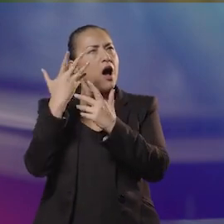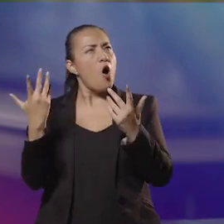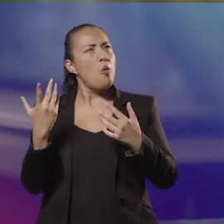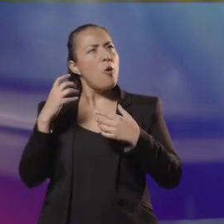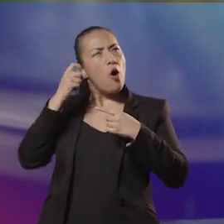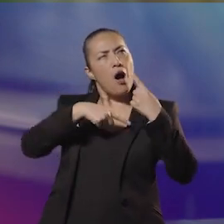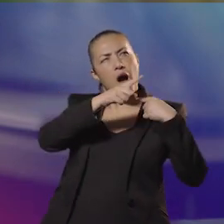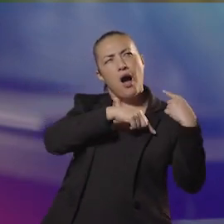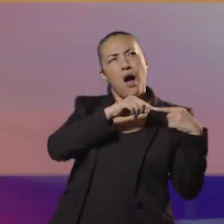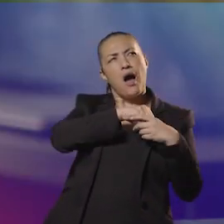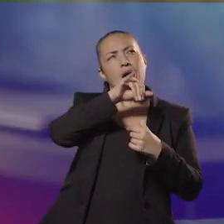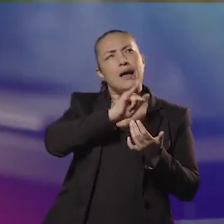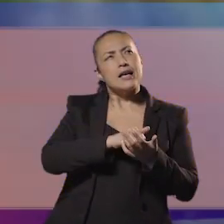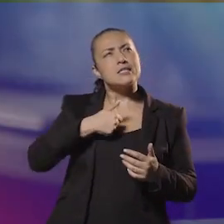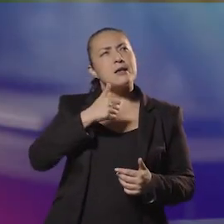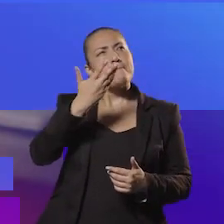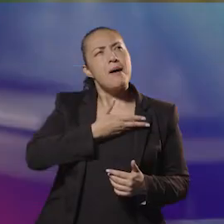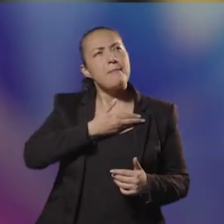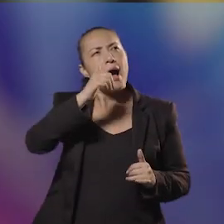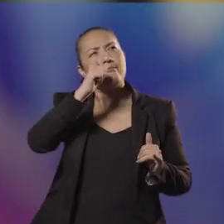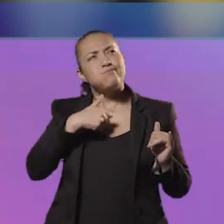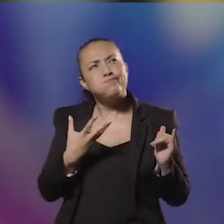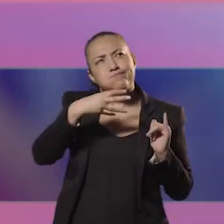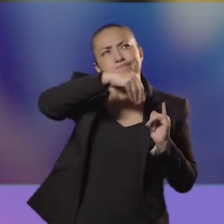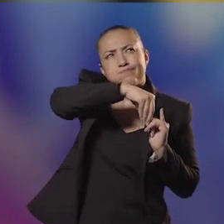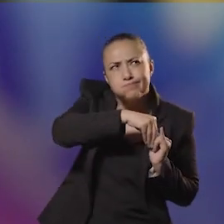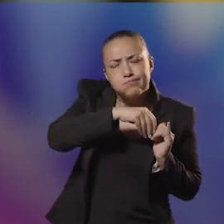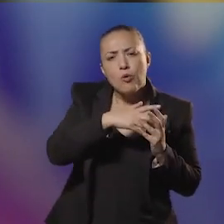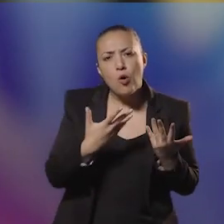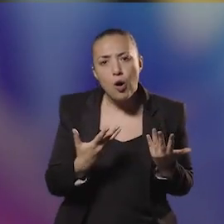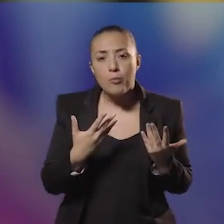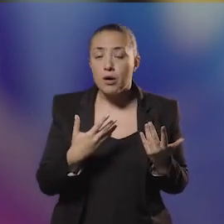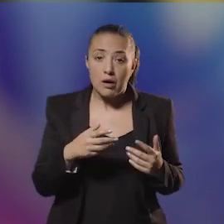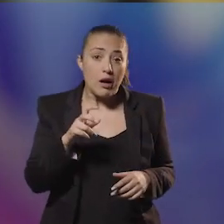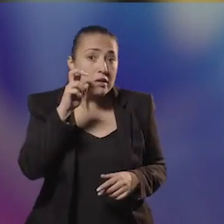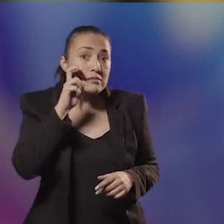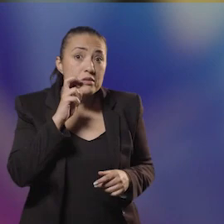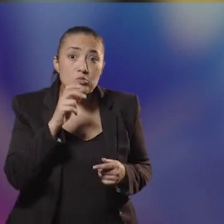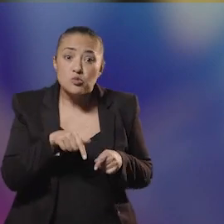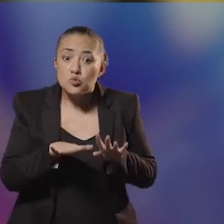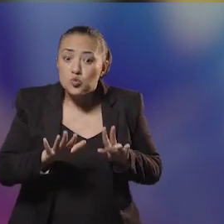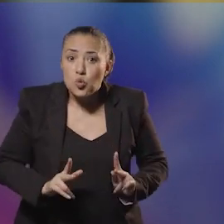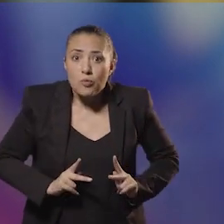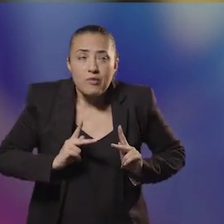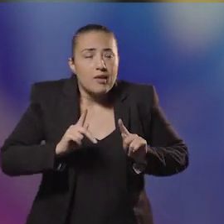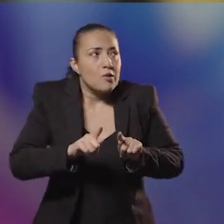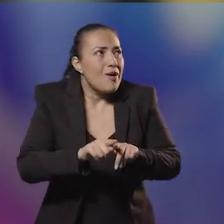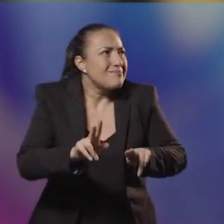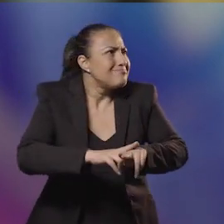Volvamos a hacer lugar. La sexualidad en un campo de la vida tan cotidiano y tan importante,